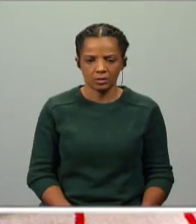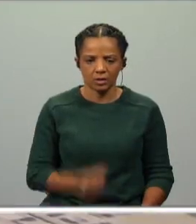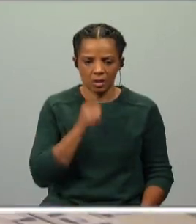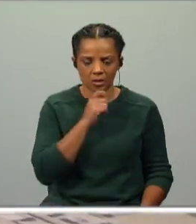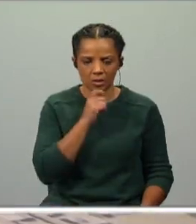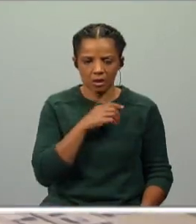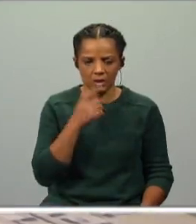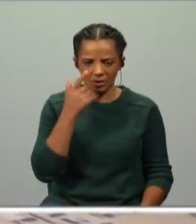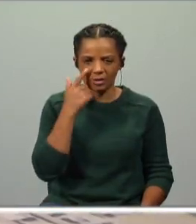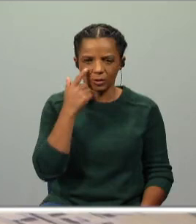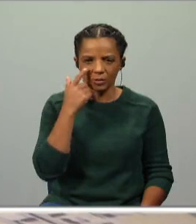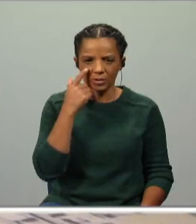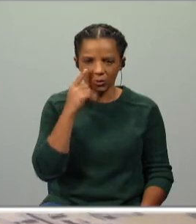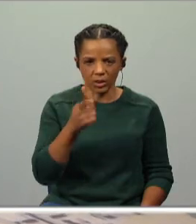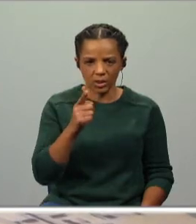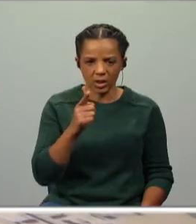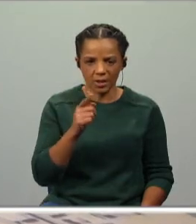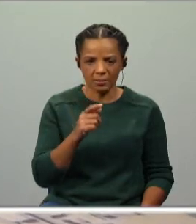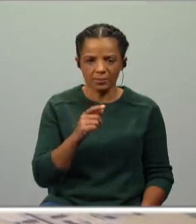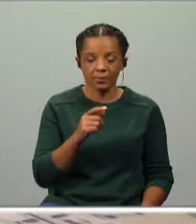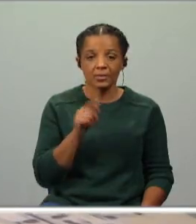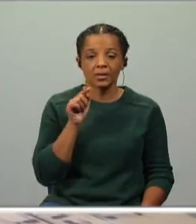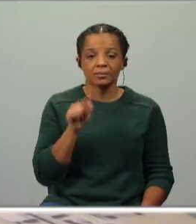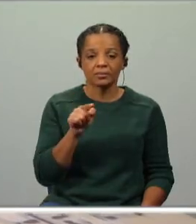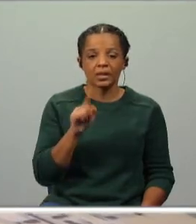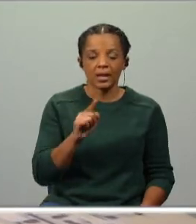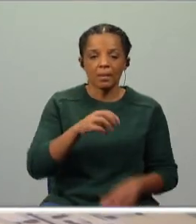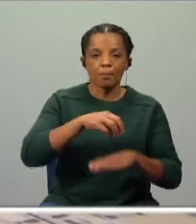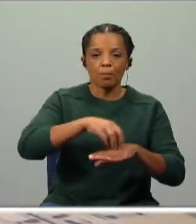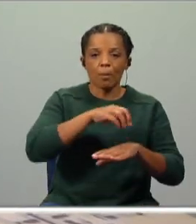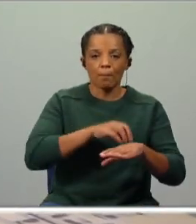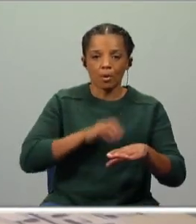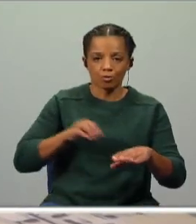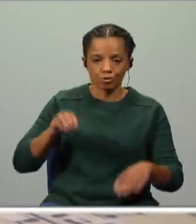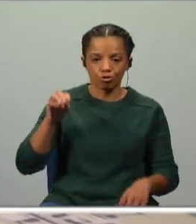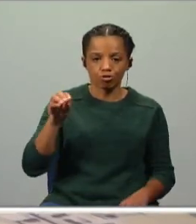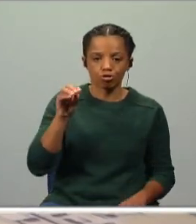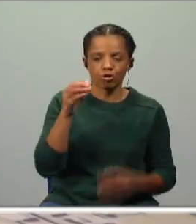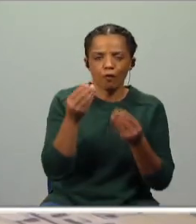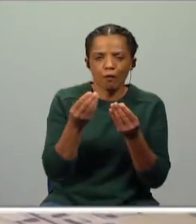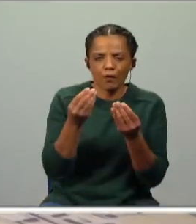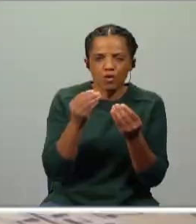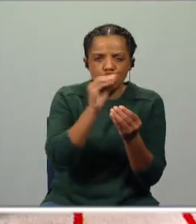Já estão a perceber o que é uma grinalda. Esta vai ser uma grinalda de Pupo. Espero que